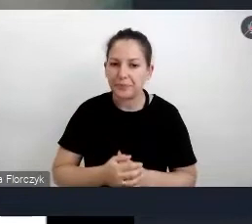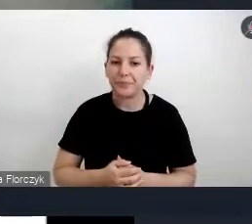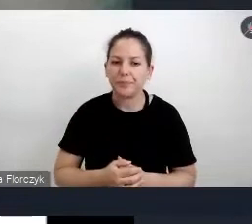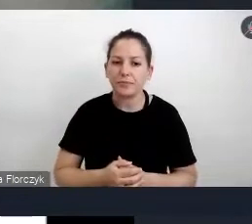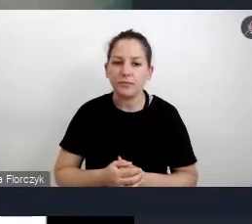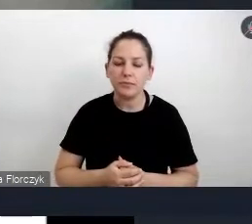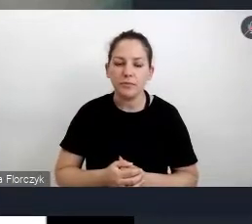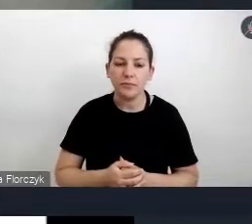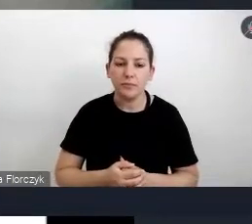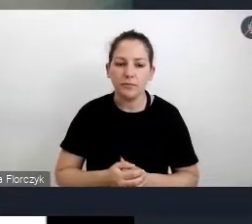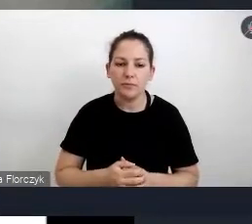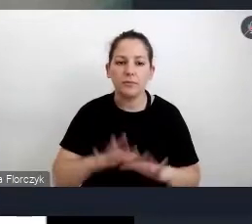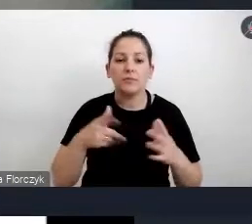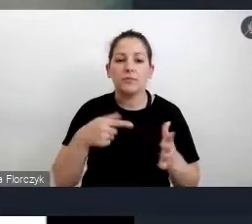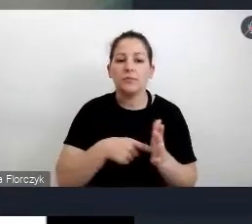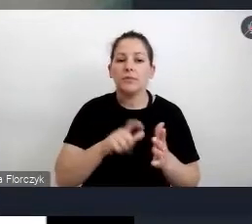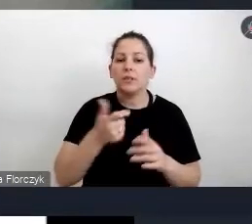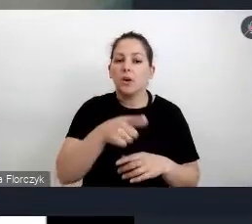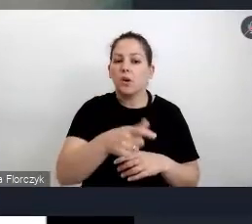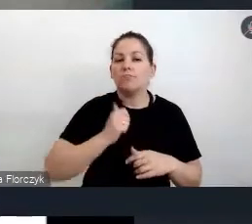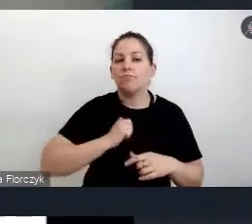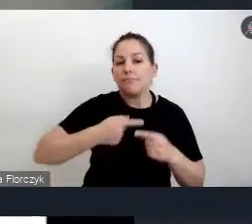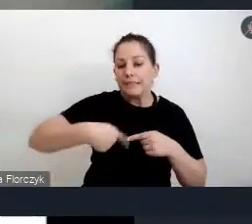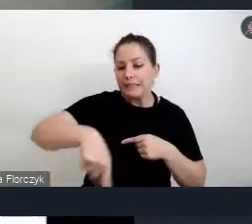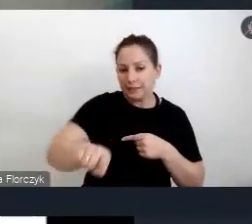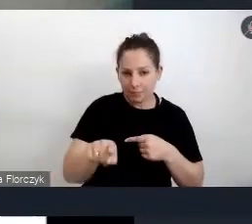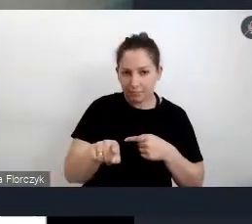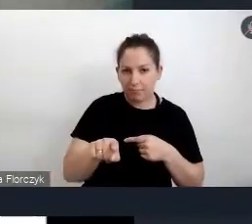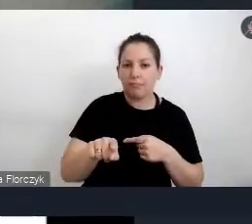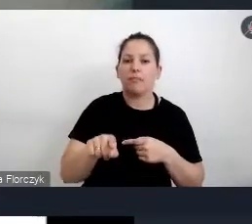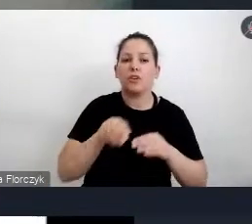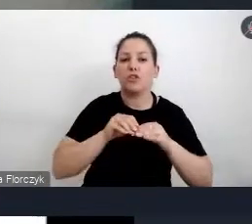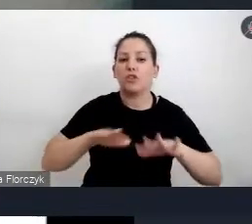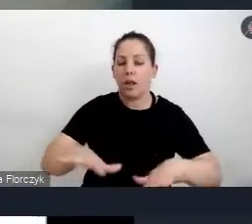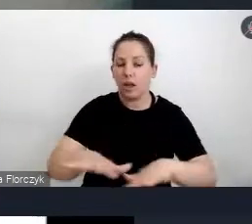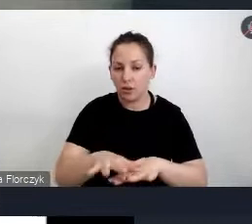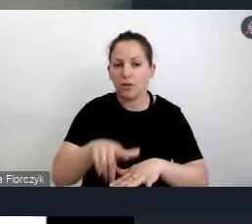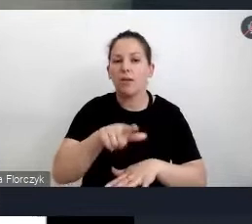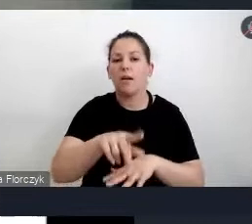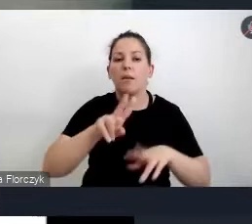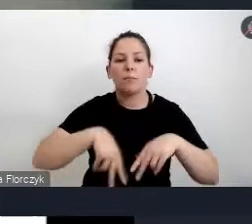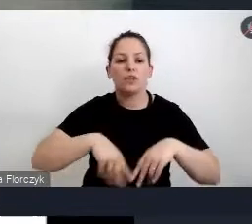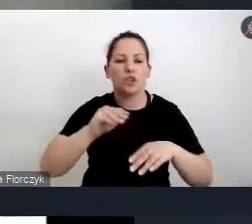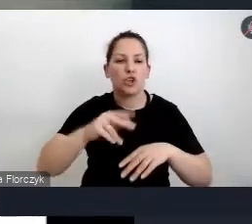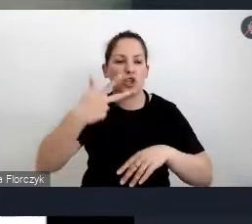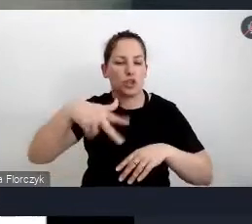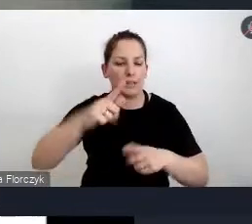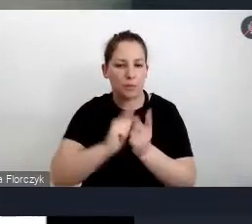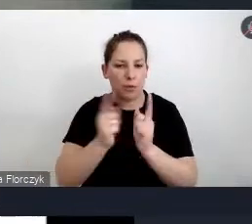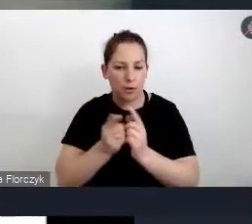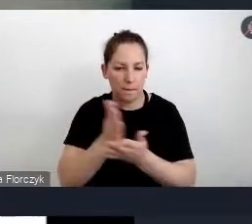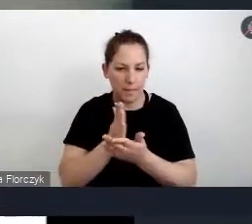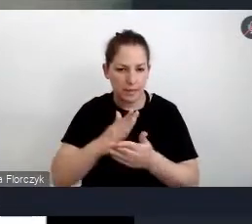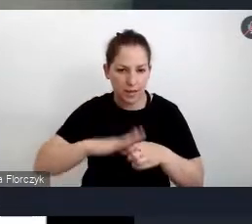A więc to, co nas czeka w najbliższym czasie w naszej Sieci to to, że pozostały nam jeszcze trzy spotkania międzynarodowe z dziesięciu ogółem.